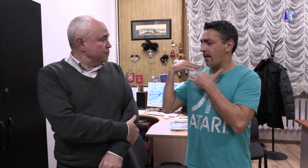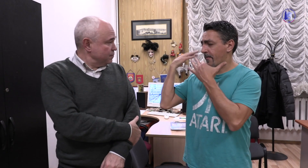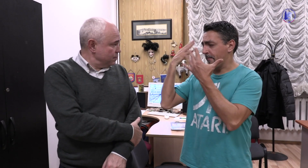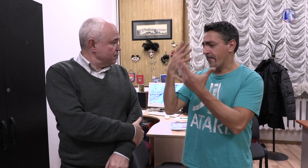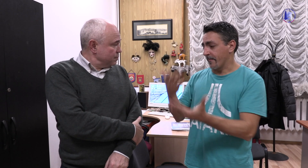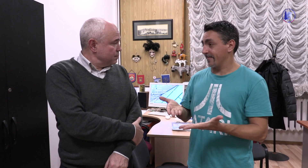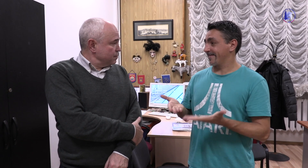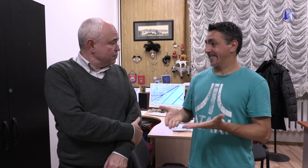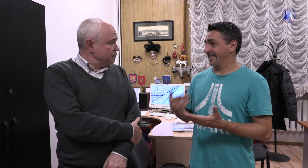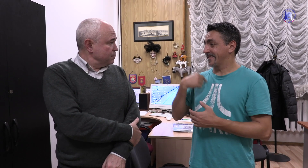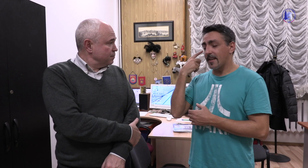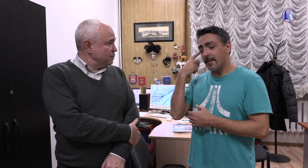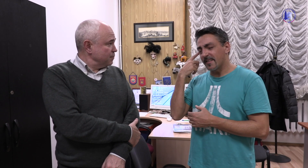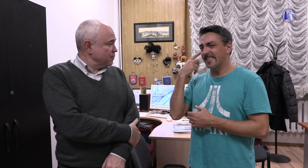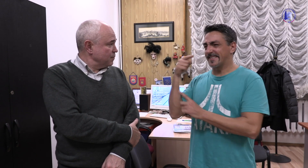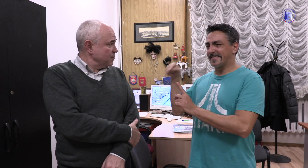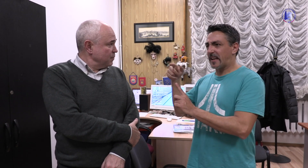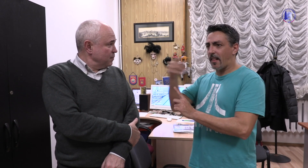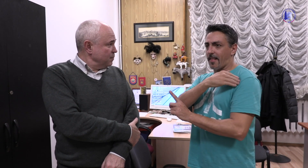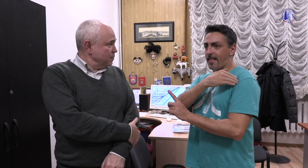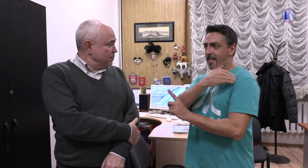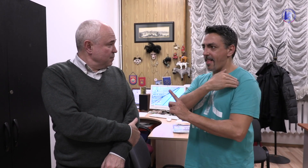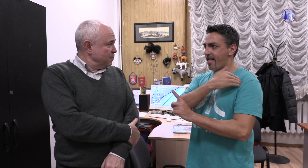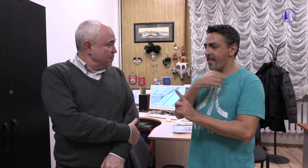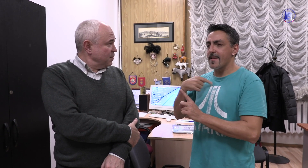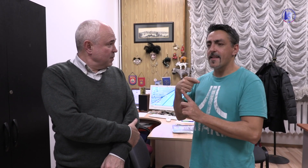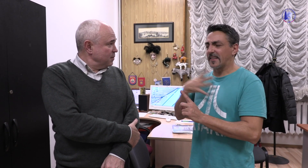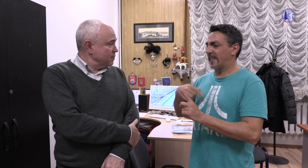Прошло время, и вот к фестивалю я реанимировал спектакль, тем более что многие мне говорили и напоминали о нём.